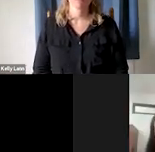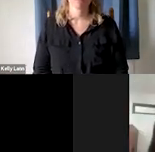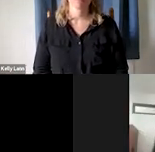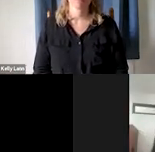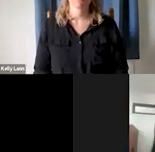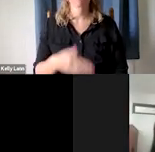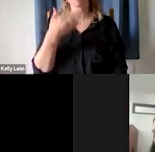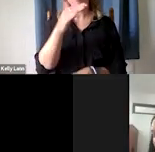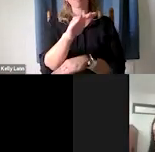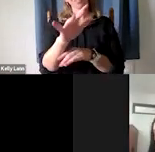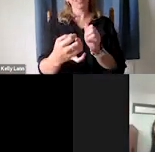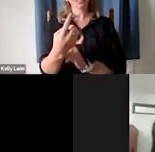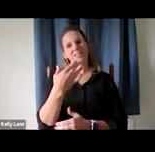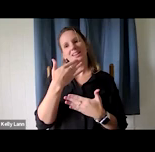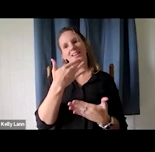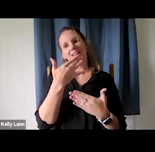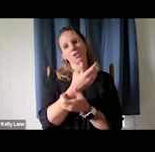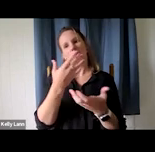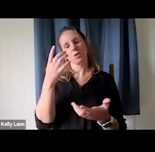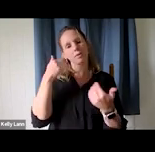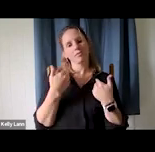Buenas tardes a todos. Muchas gracias por recibirme.